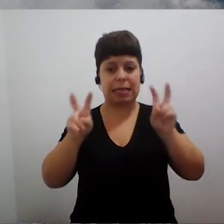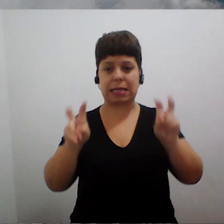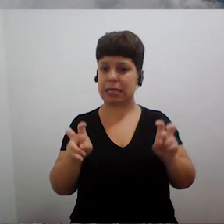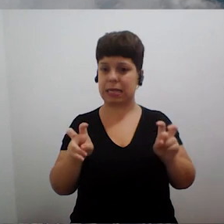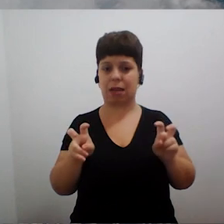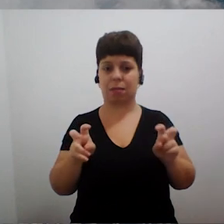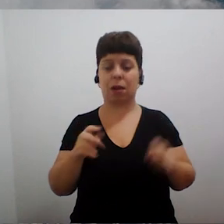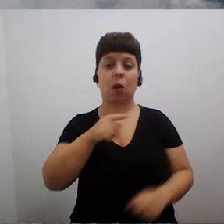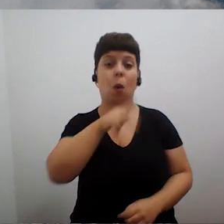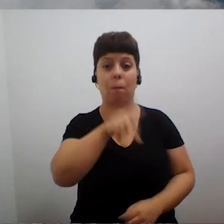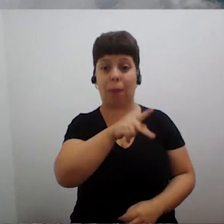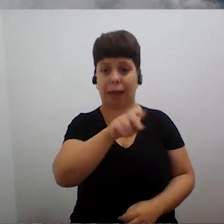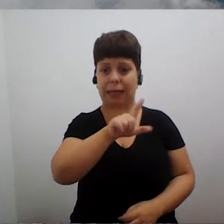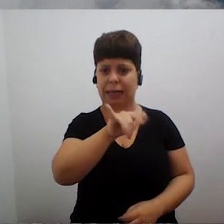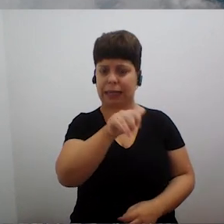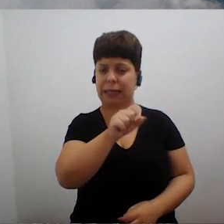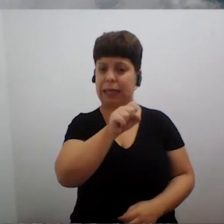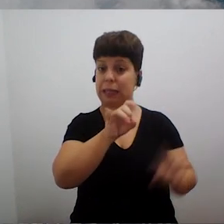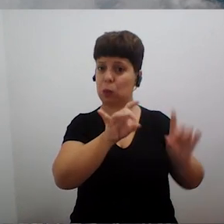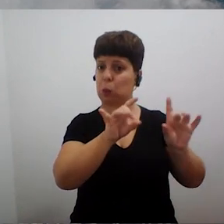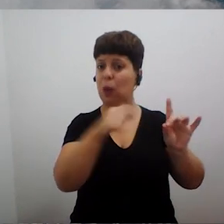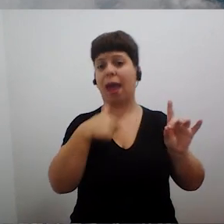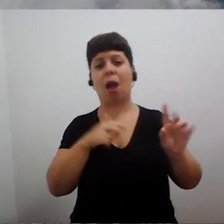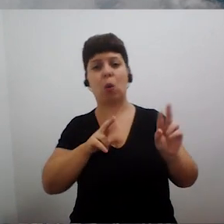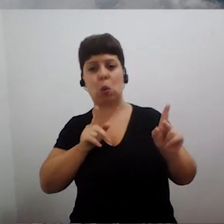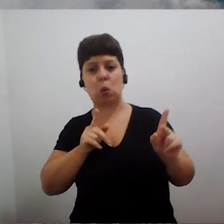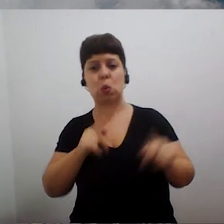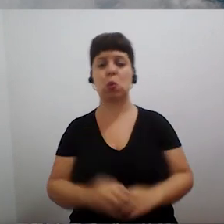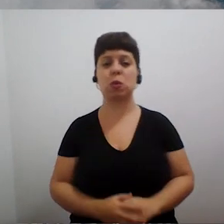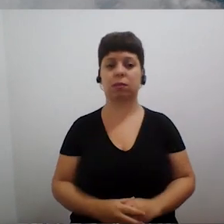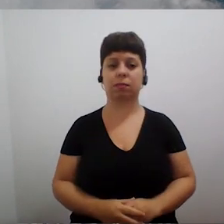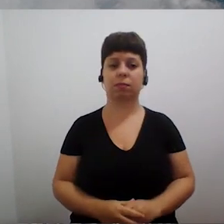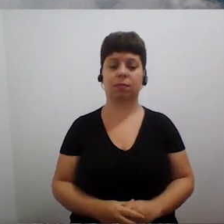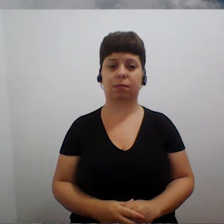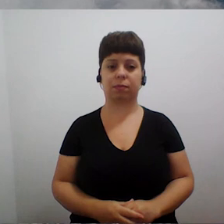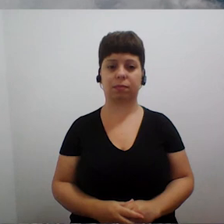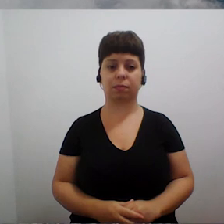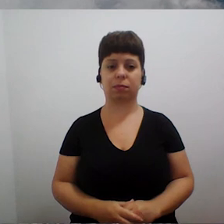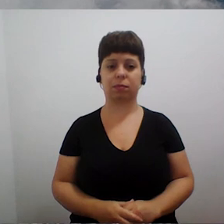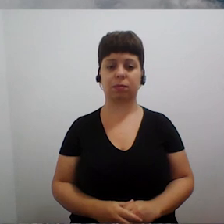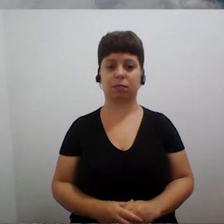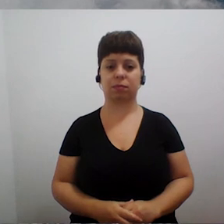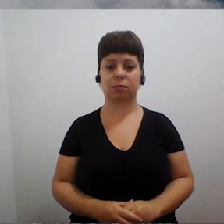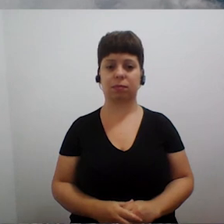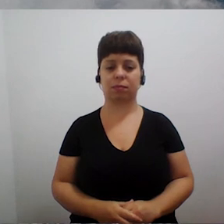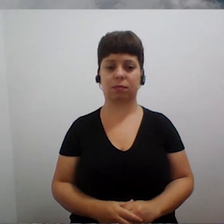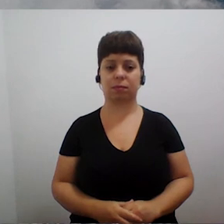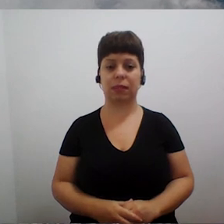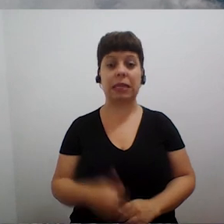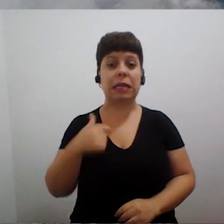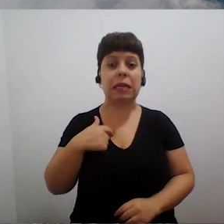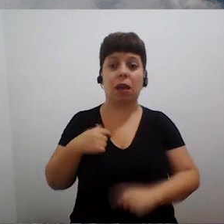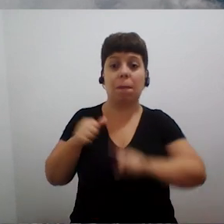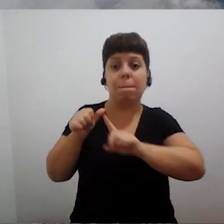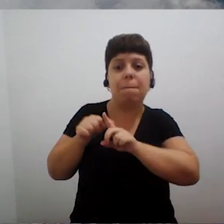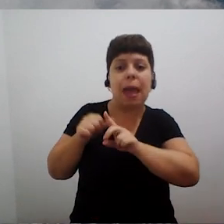como o Padre Elias e eu estou há poucos meses com a honrosa função